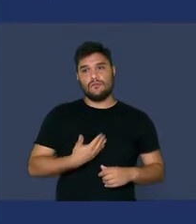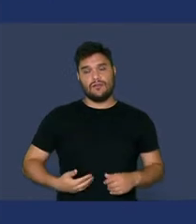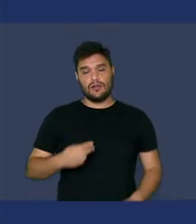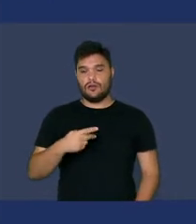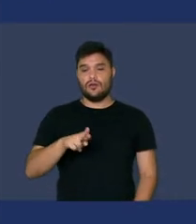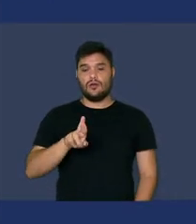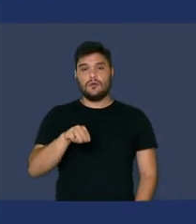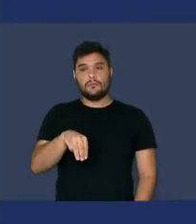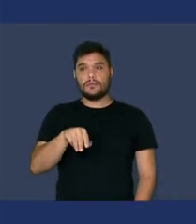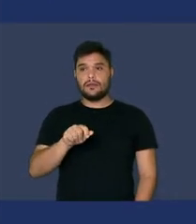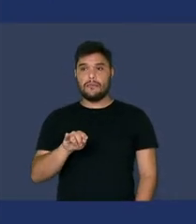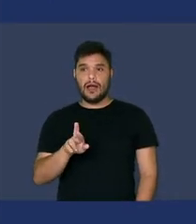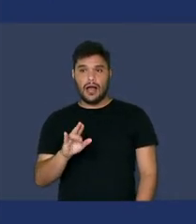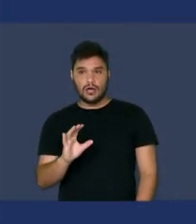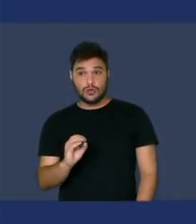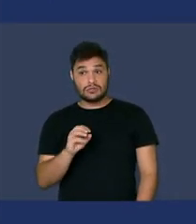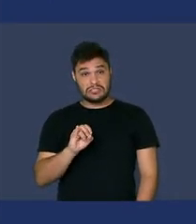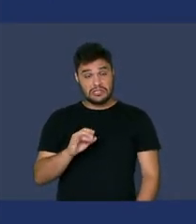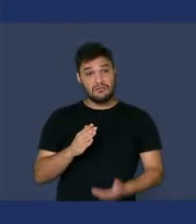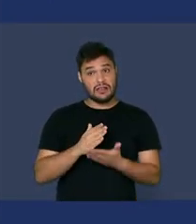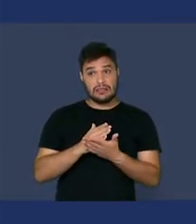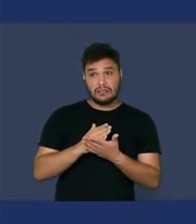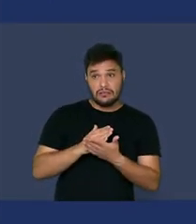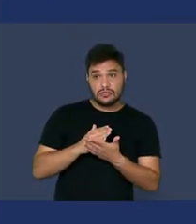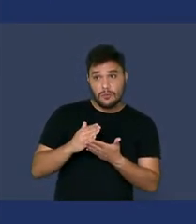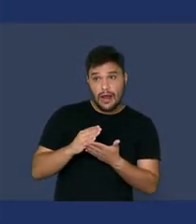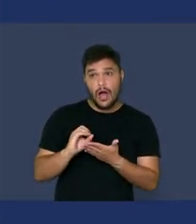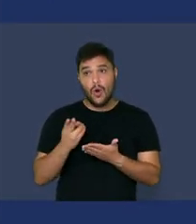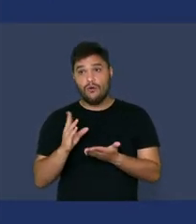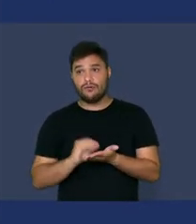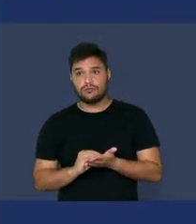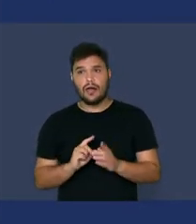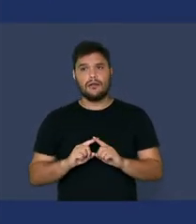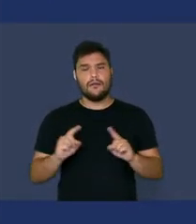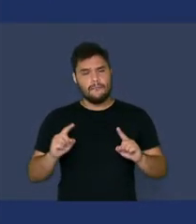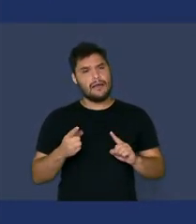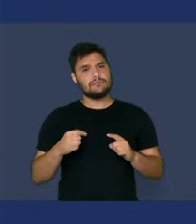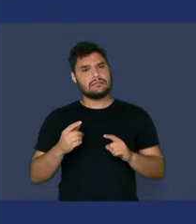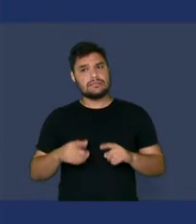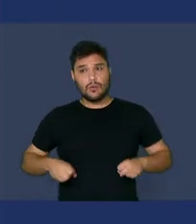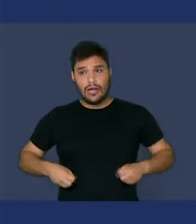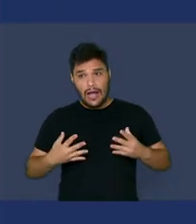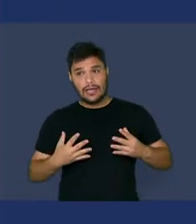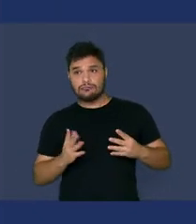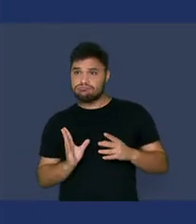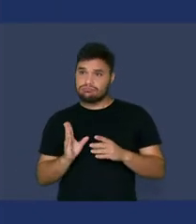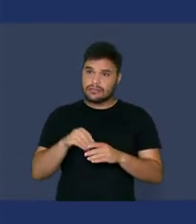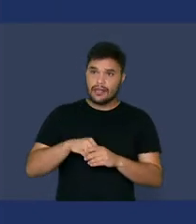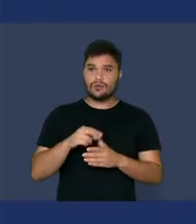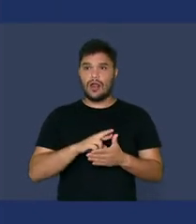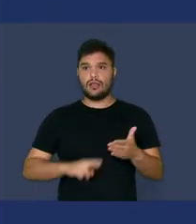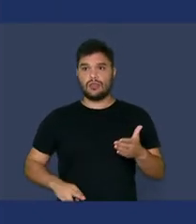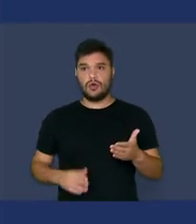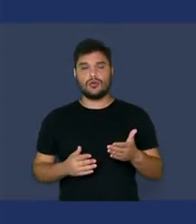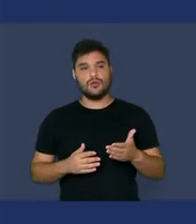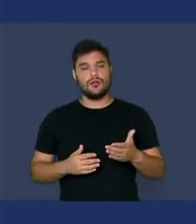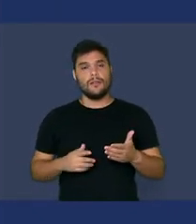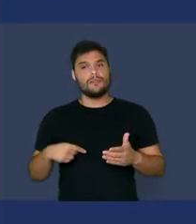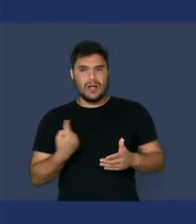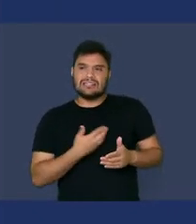CONTABILIZAR ESSAS DESPESAS NO RESULTADO GERAL DO GOVERNO, SUPERAR O DEFICIT, MAS CONTABILIZAR O GASTO,